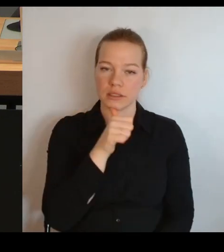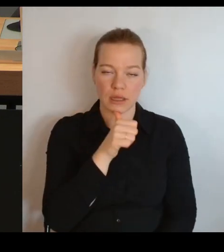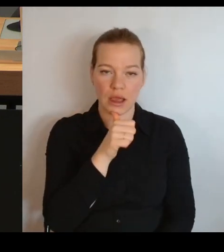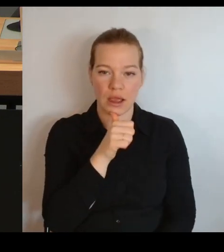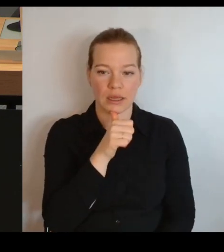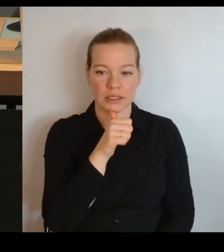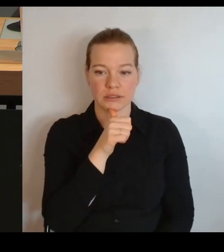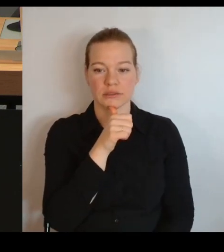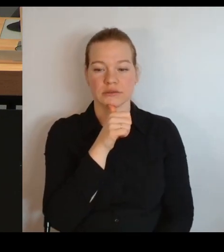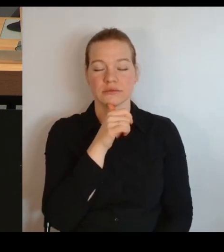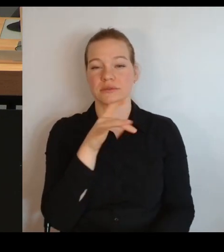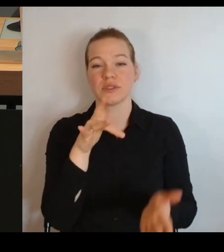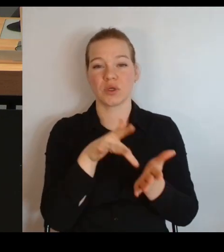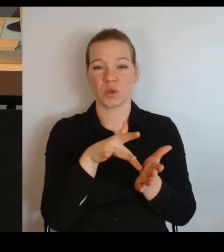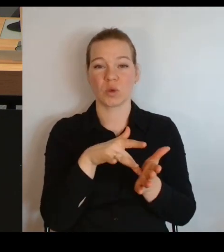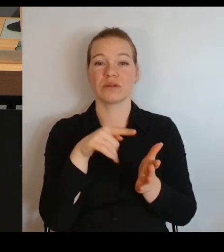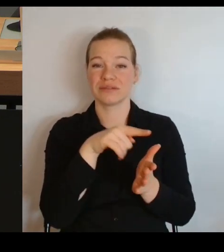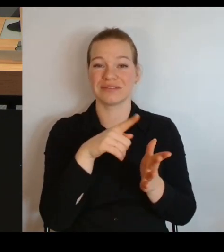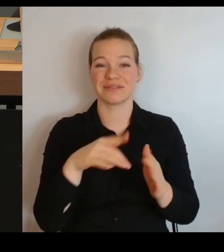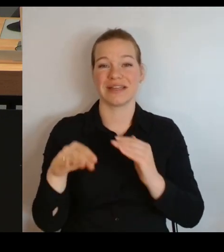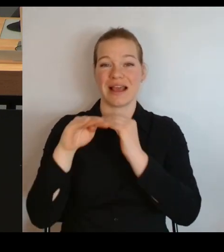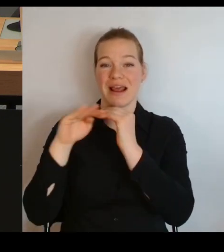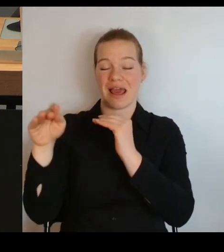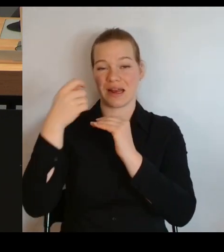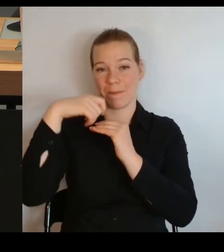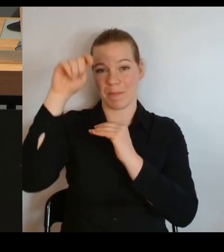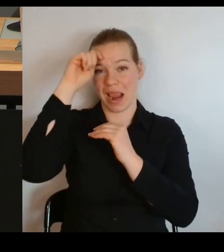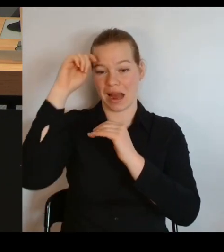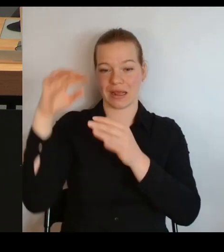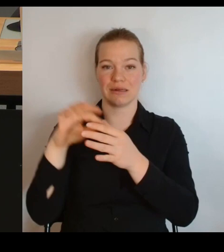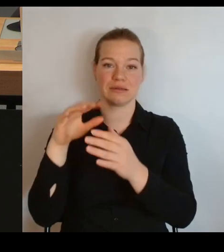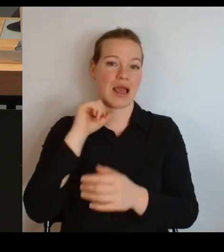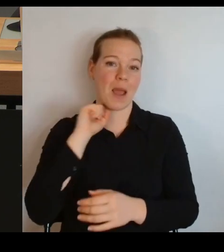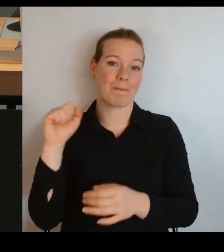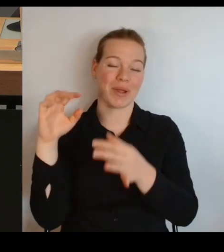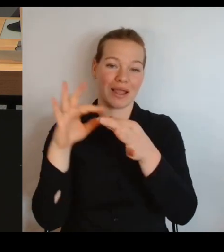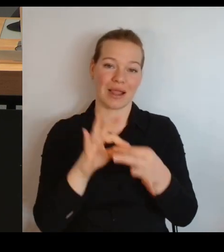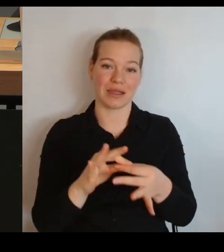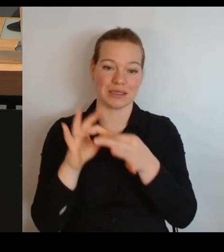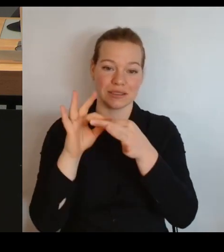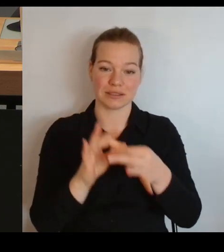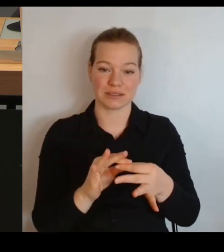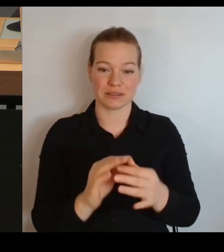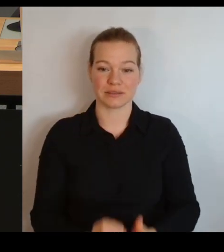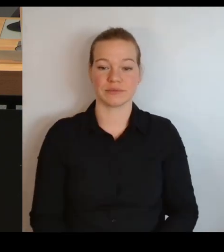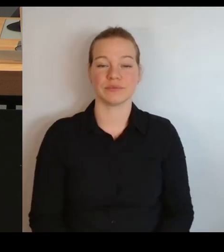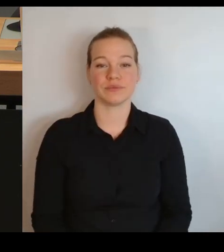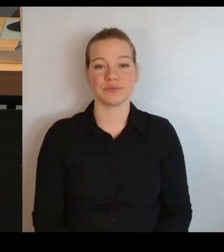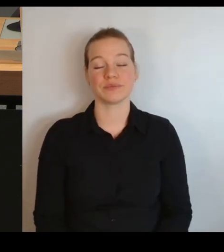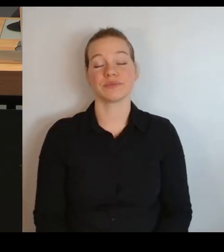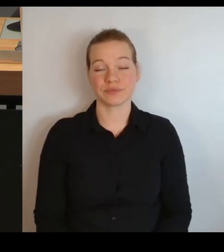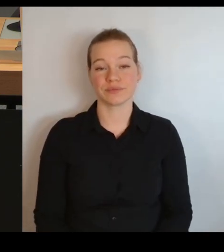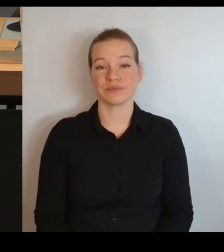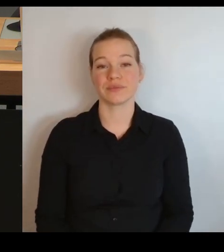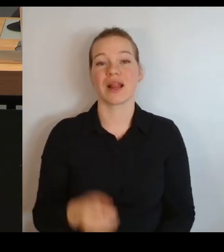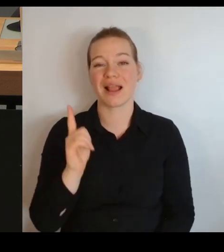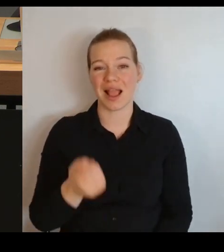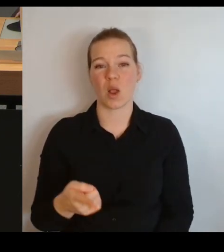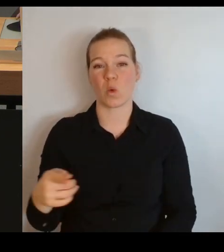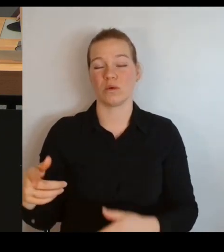Und anders als in den Flächenländern ist auch hier der Senat immer in der Mitverantwortung. Ich bedanke mich für die Aufmerksamkeit